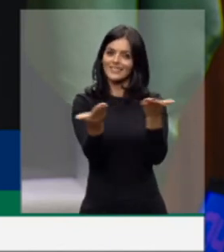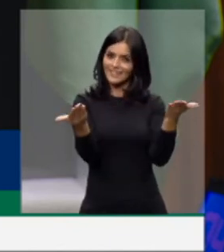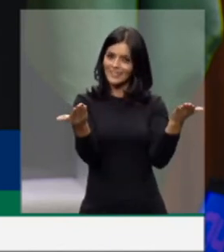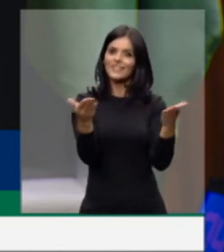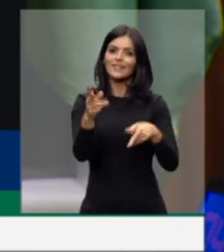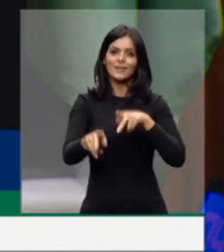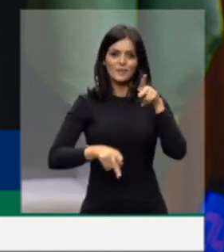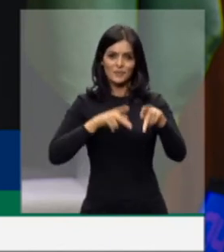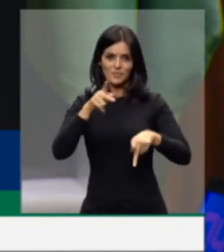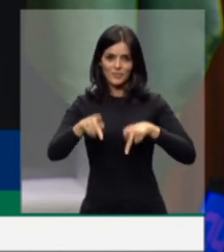NOVO FUNDEB. ESSE VAI SER O MAIOR PRESENTE QUE ESTA CASA